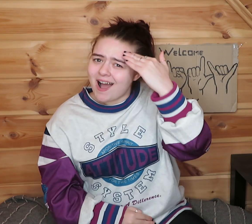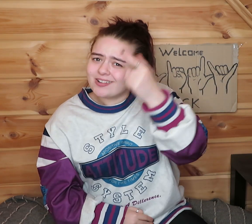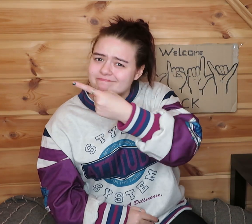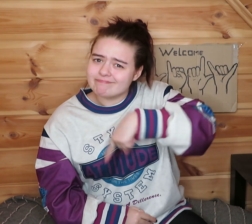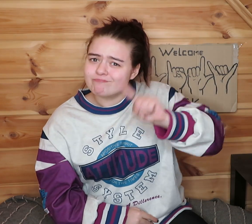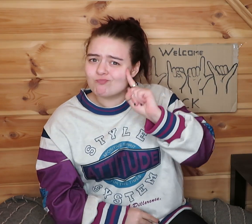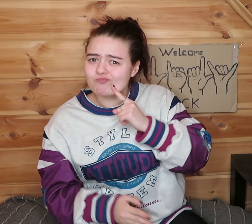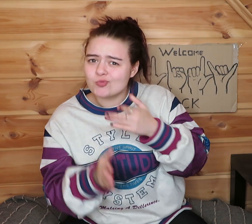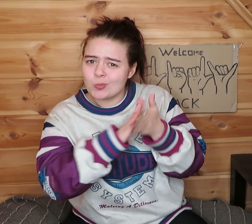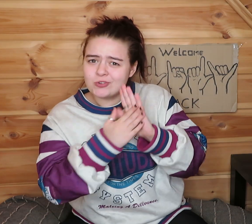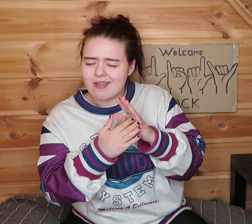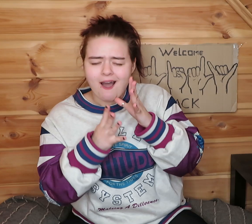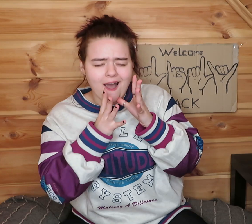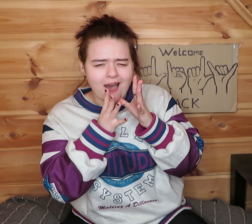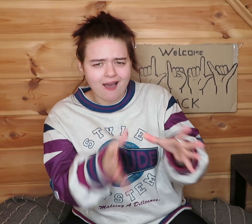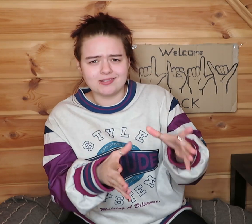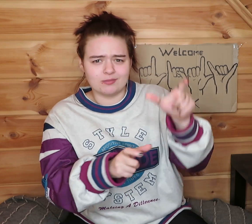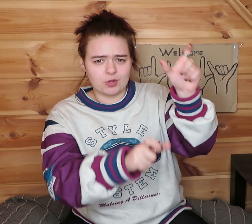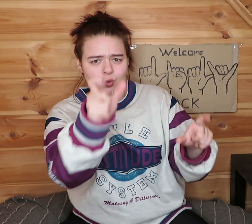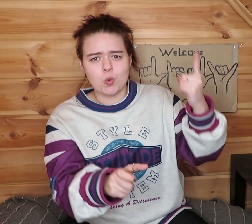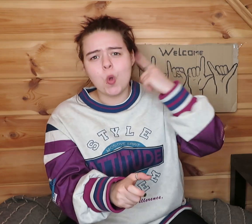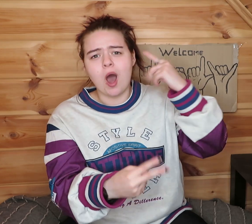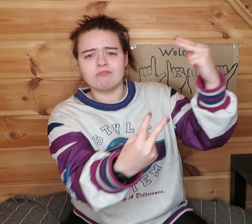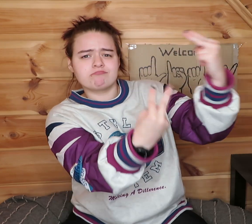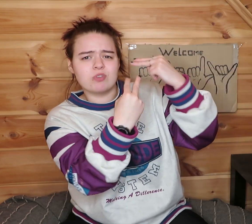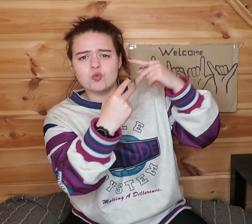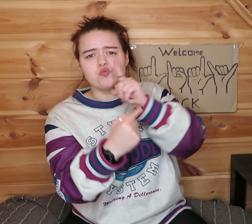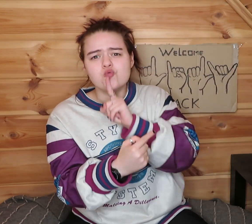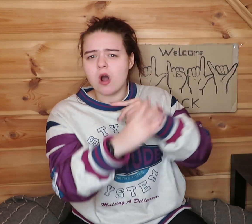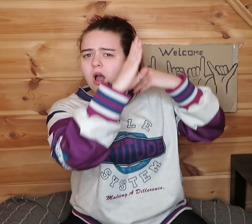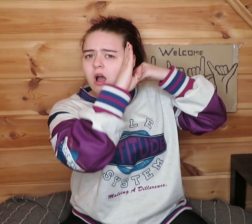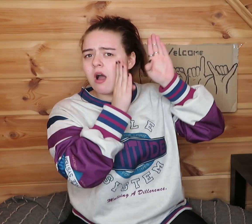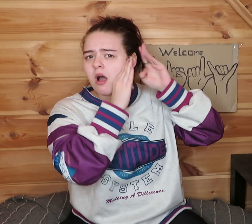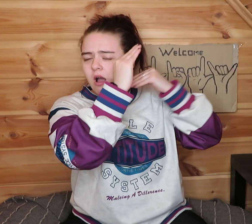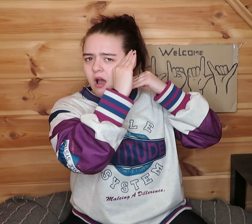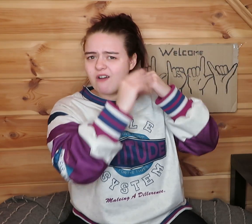Weil ich weiß, dass die meisten es hassen wenn hörende nur auf das Ohr schauen.